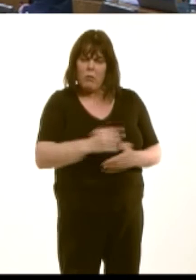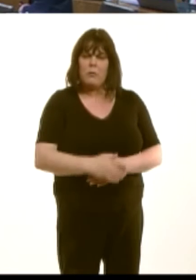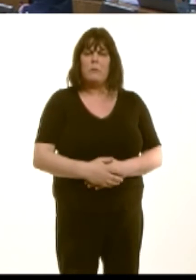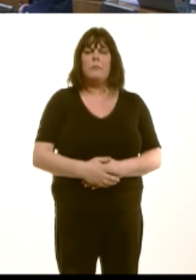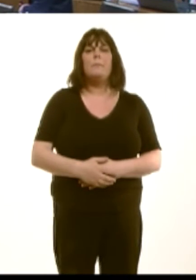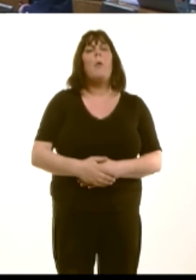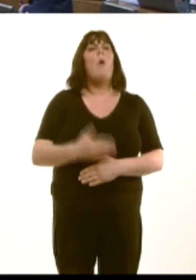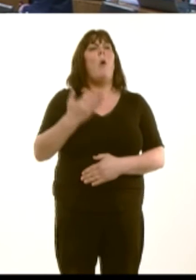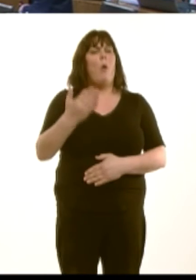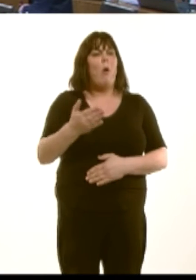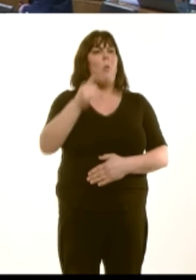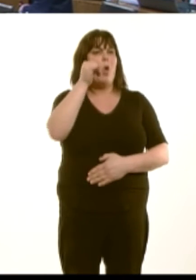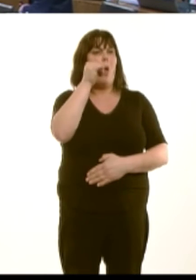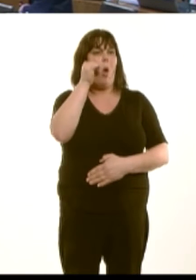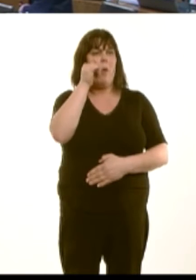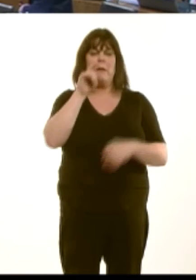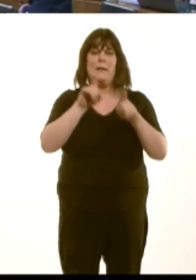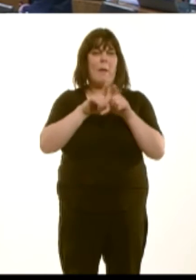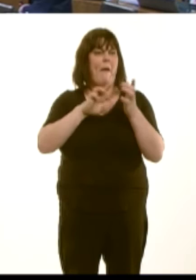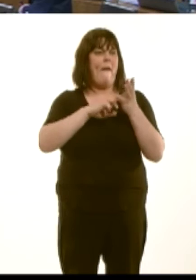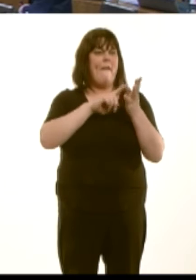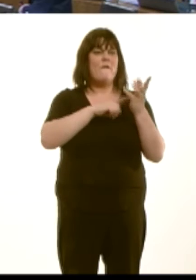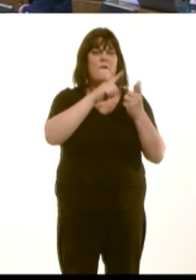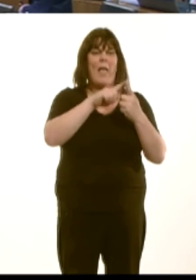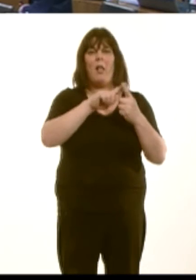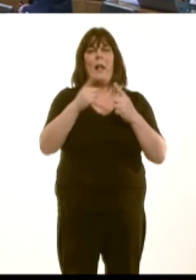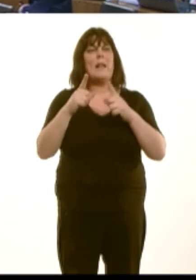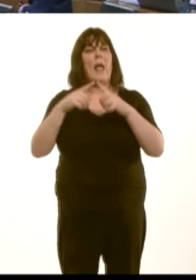cwm Ebbw; mae hynny wedi digwydd o dan Lywodraeth a arweiniwyd gan y Blaid Lafur.